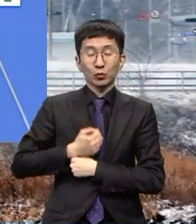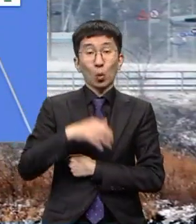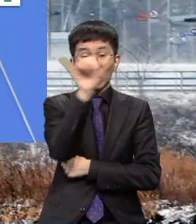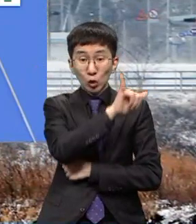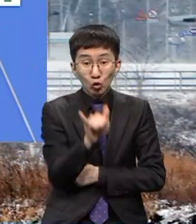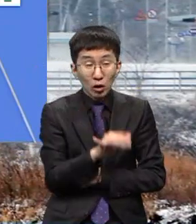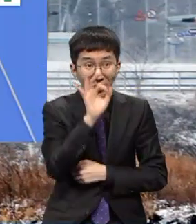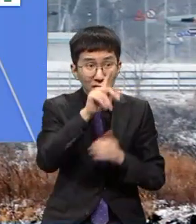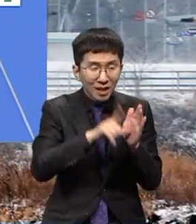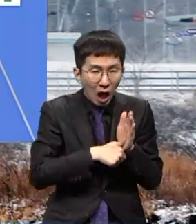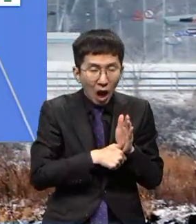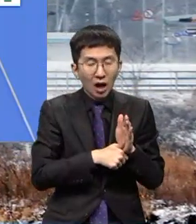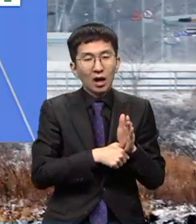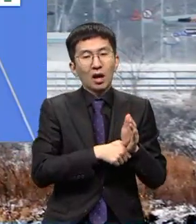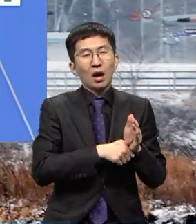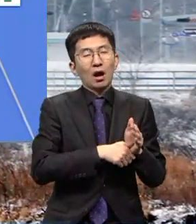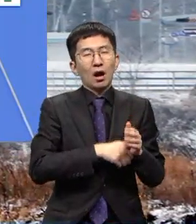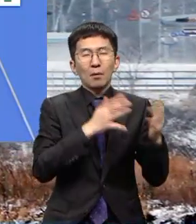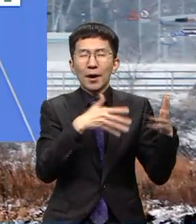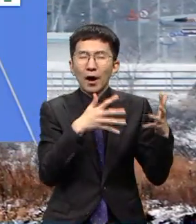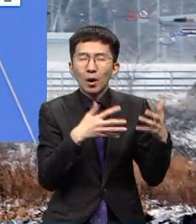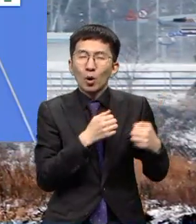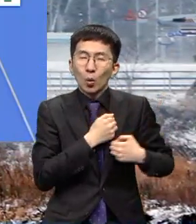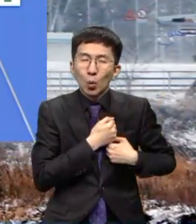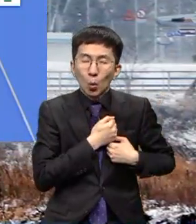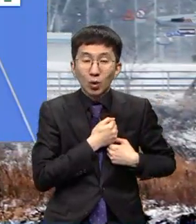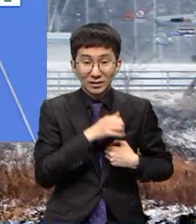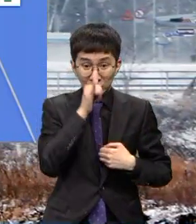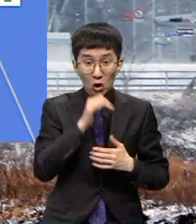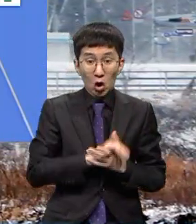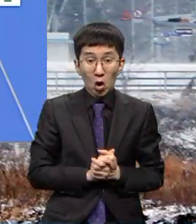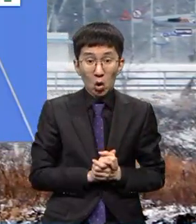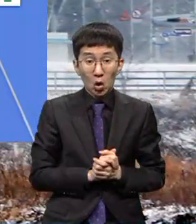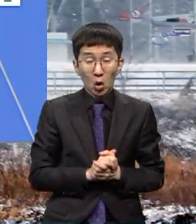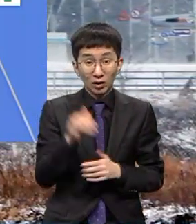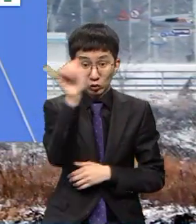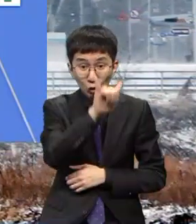전국에는 강풍주의보가 발효된 가운데 내륙에도 최대 순간 풍속이 70km가 넘는